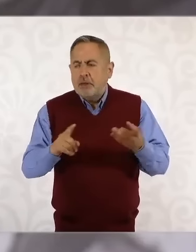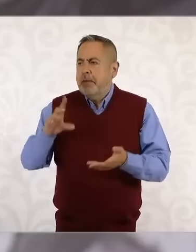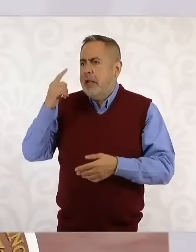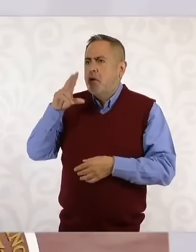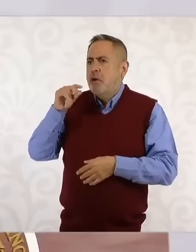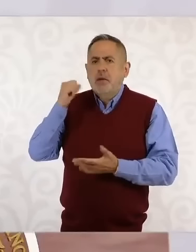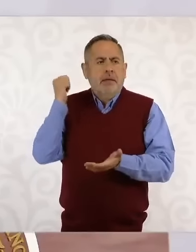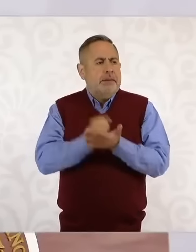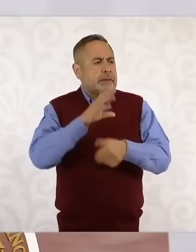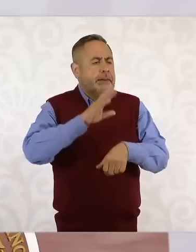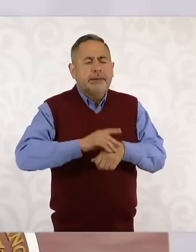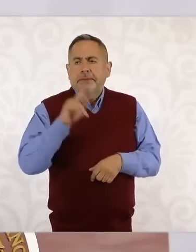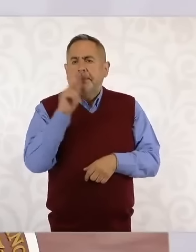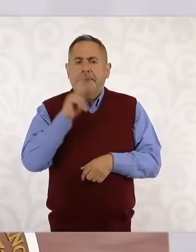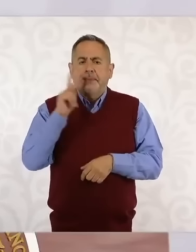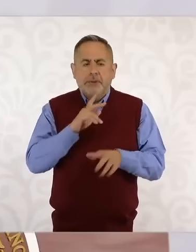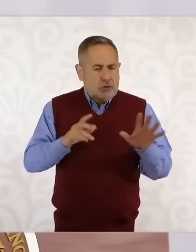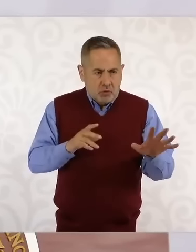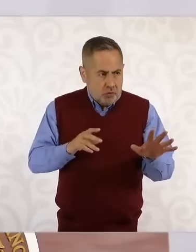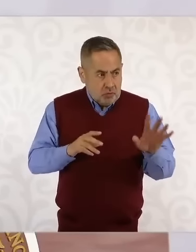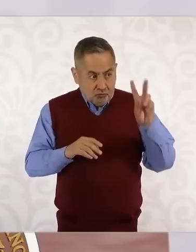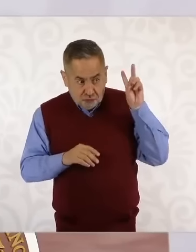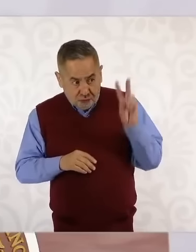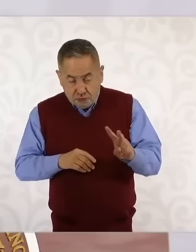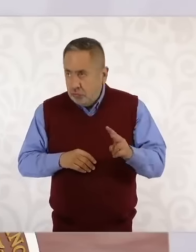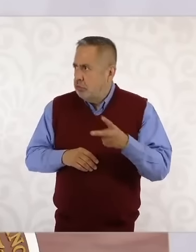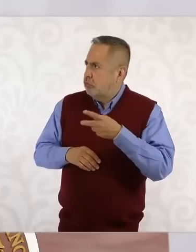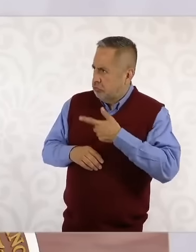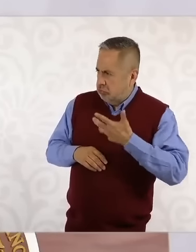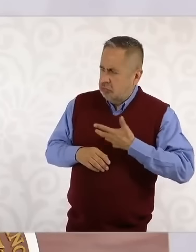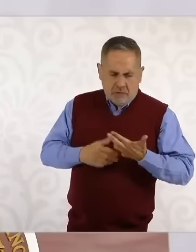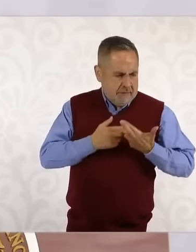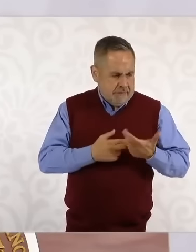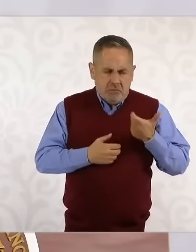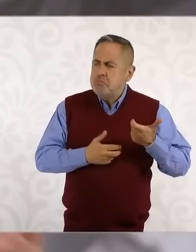sea, que realmente quien está solicitando tenga la capacidad financiera y la capacidad técnica para